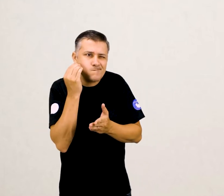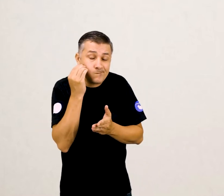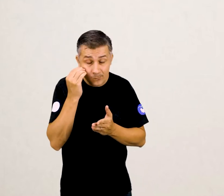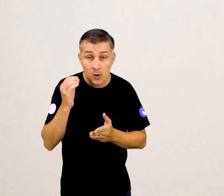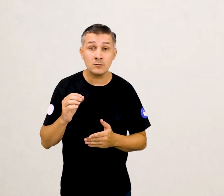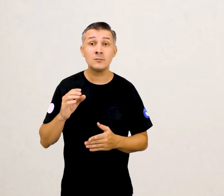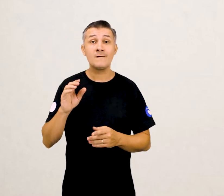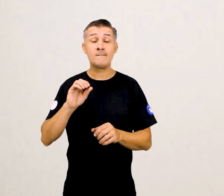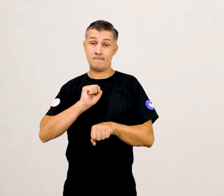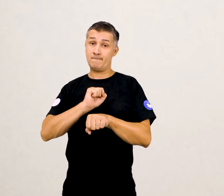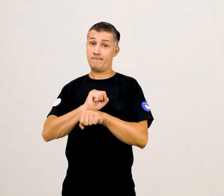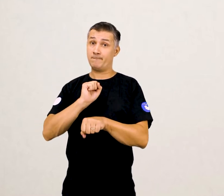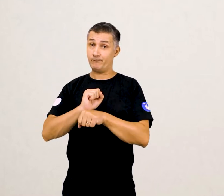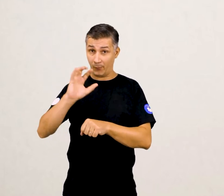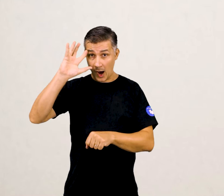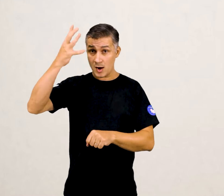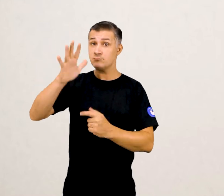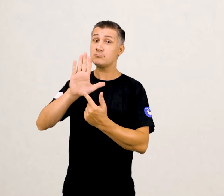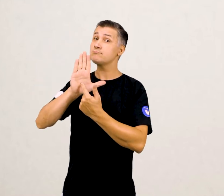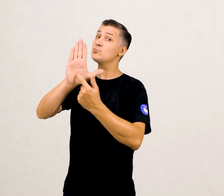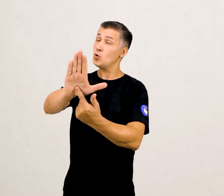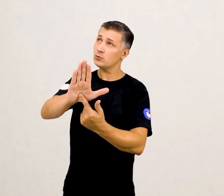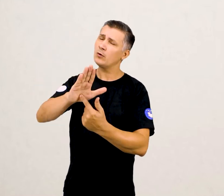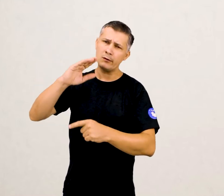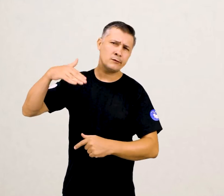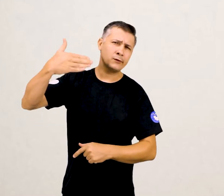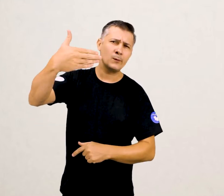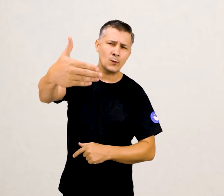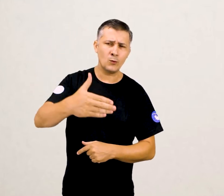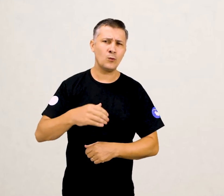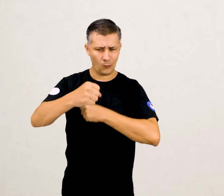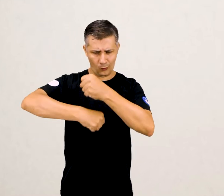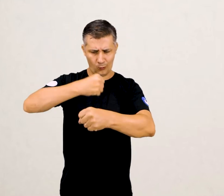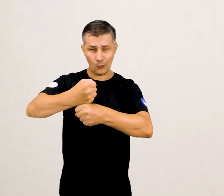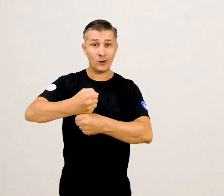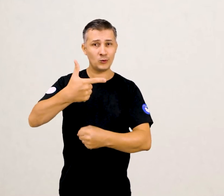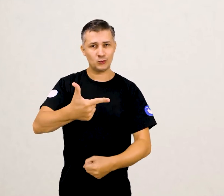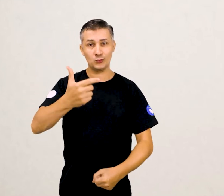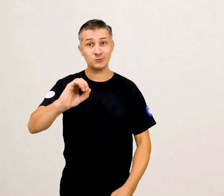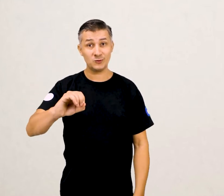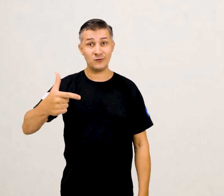cujos resultados preliminares estarão disponíveis no início de 2023.